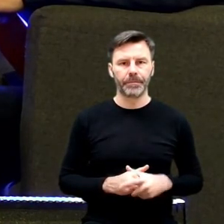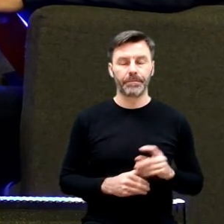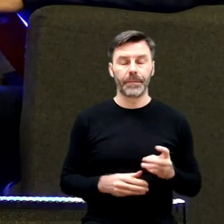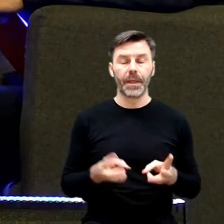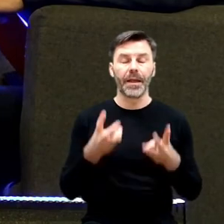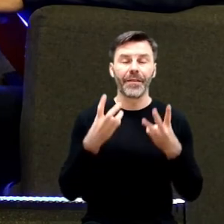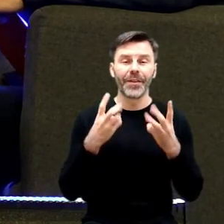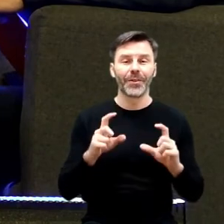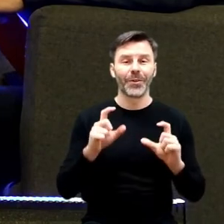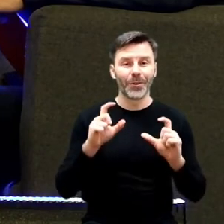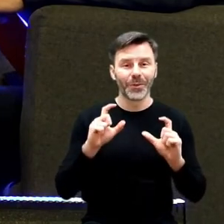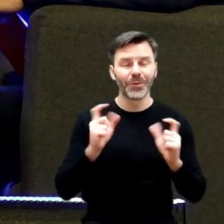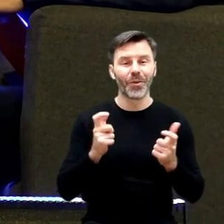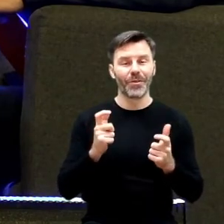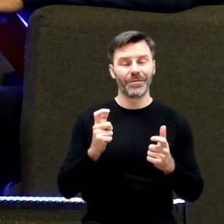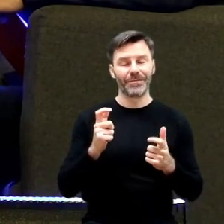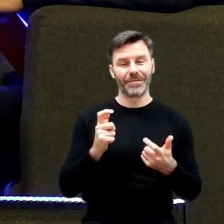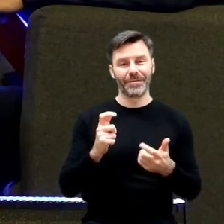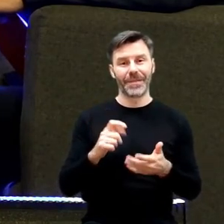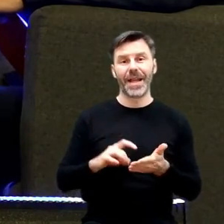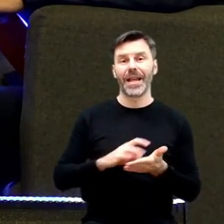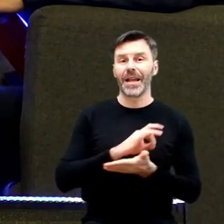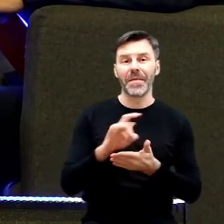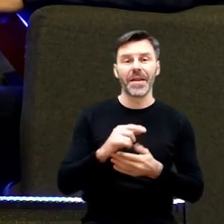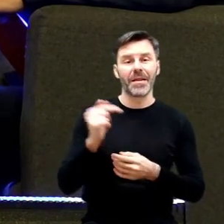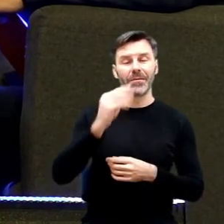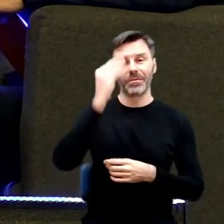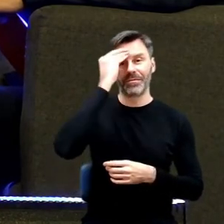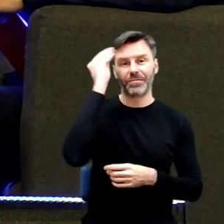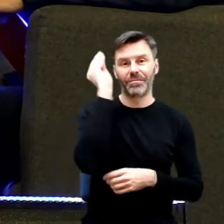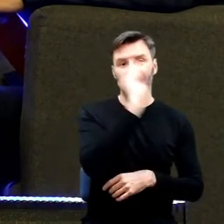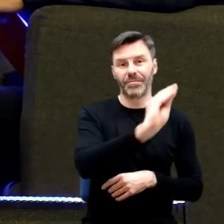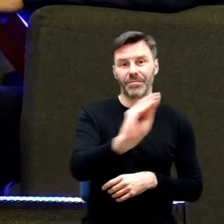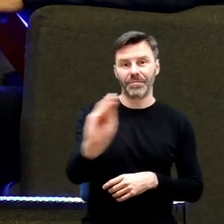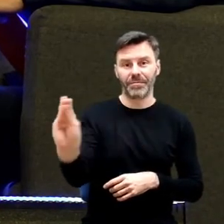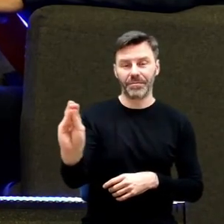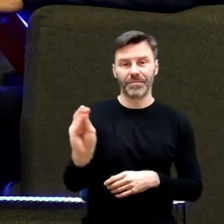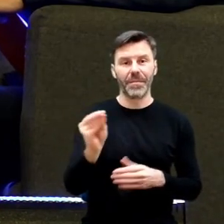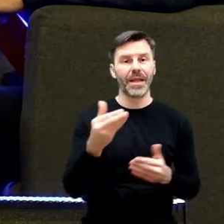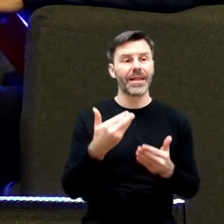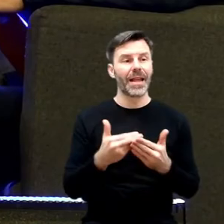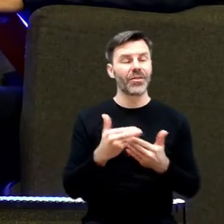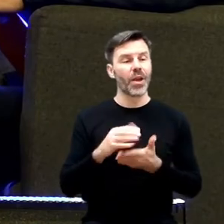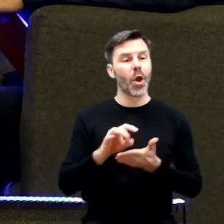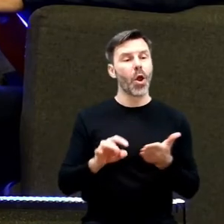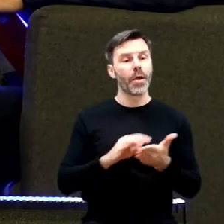Dlaczego gmina buduje mieszkania? Dlaczego gmina, przecież to nie jest powszechne,